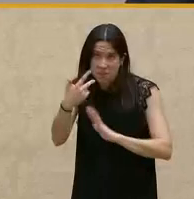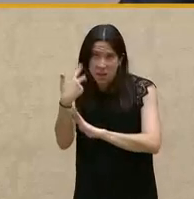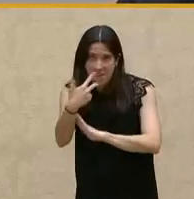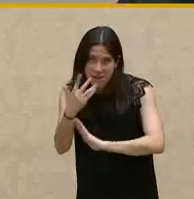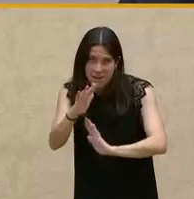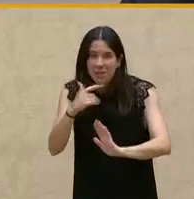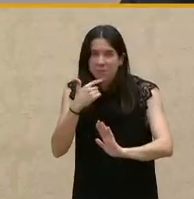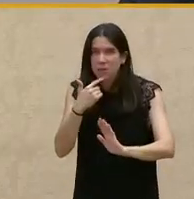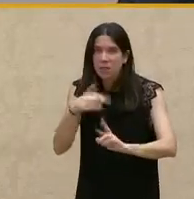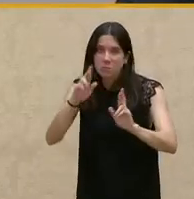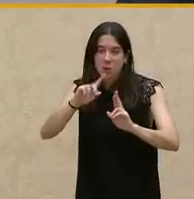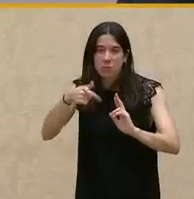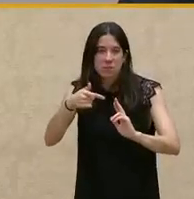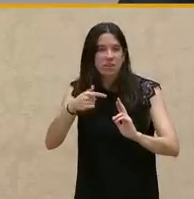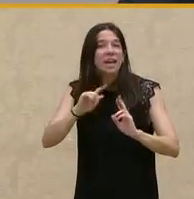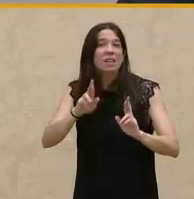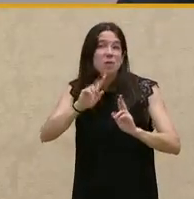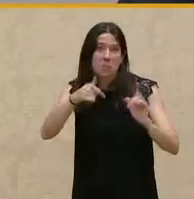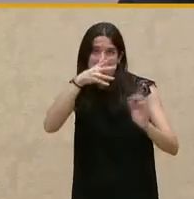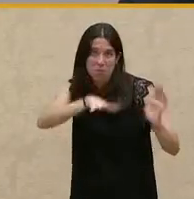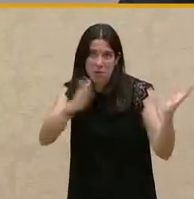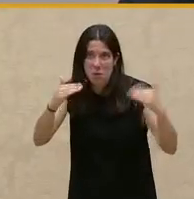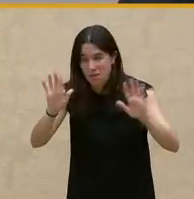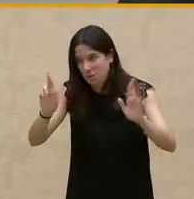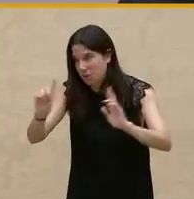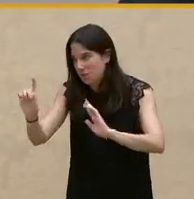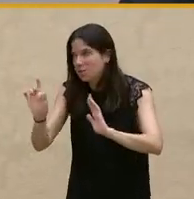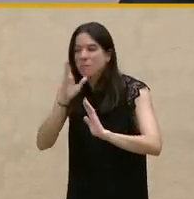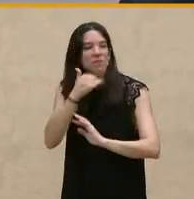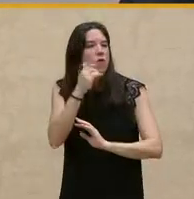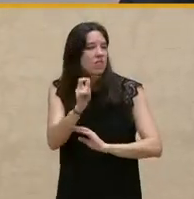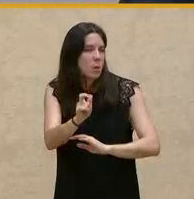pero que no haya denuncias, pero no creo porque es algo habitual, que conste que lo